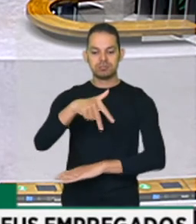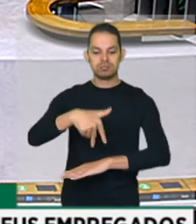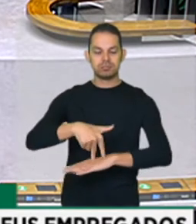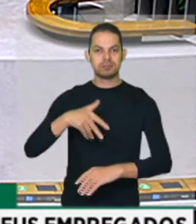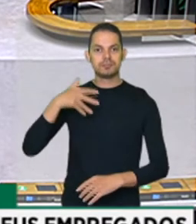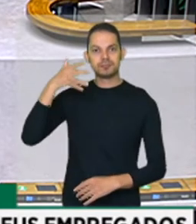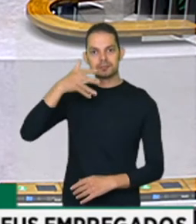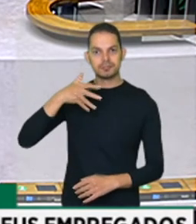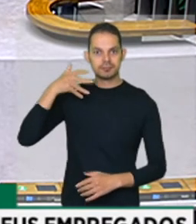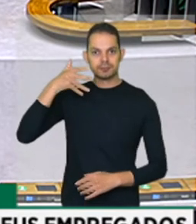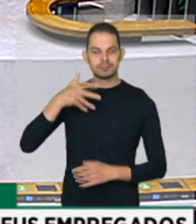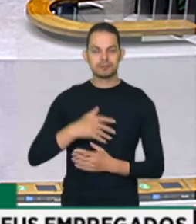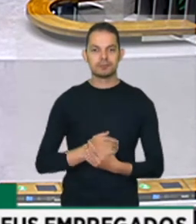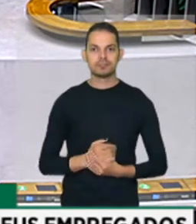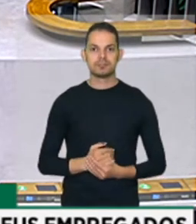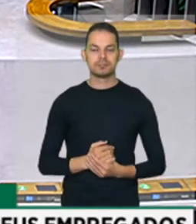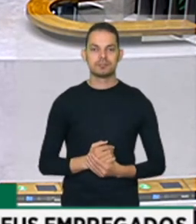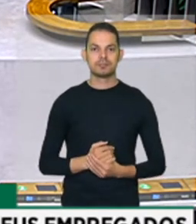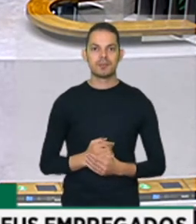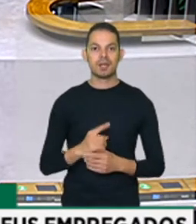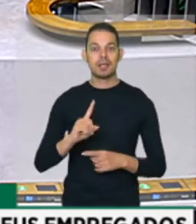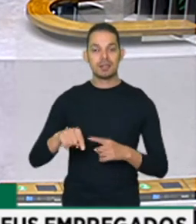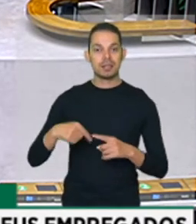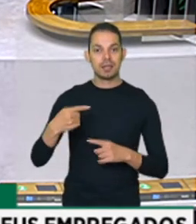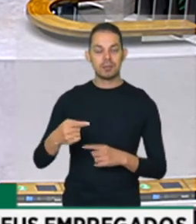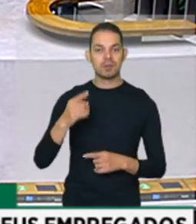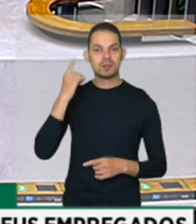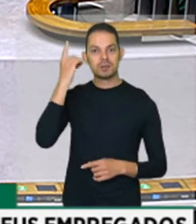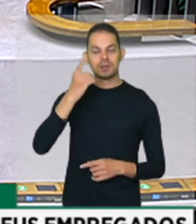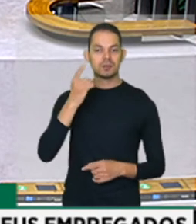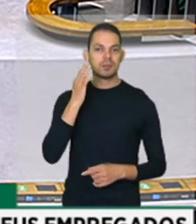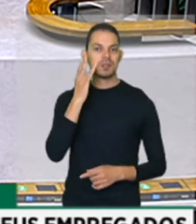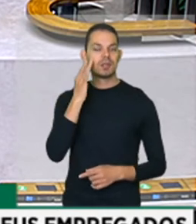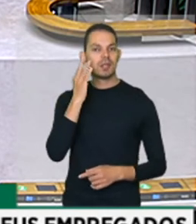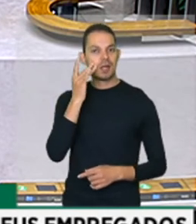DEPUTADO BIBO NUNES DO PSL DO RIO GRANDE DO SUL PEDIU A PALAVRA. DAQUI A POUCO O DEPUTADO ARTHUR LIRA,